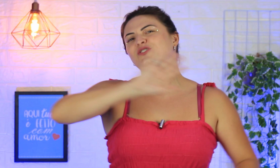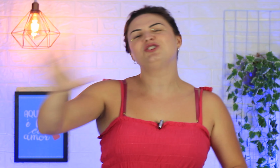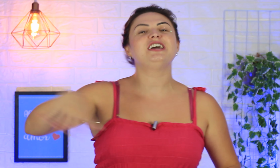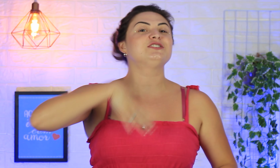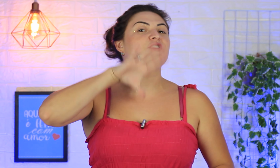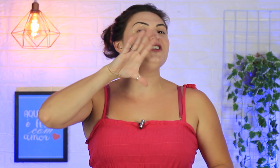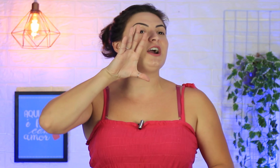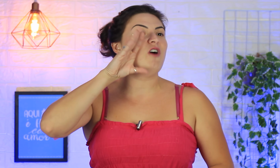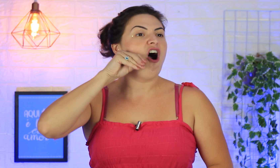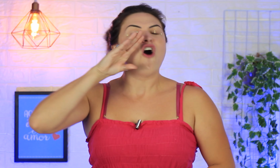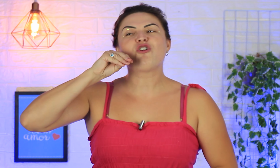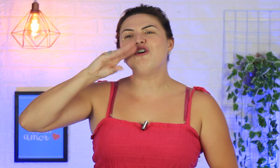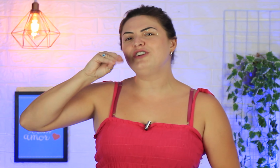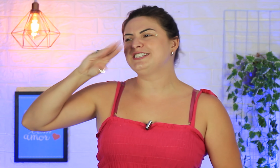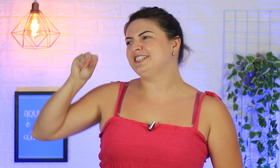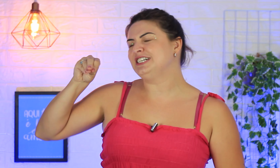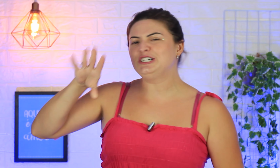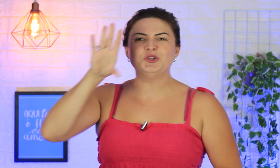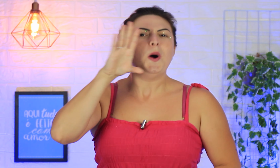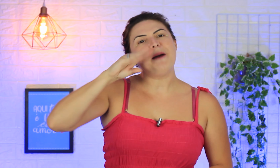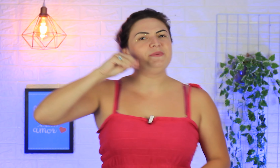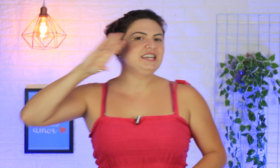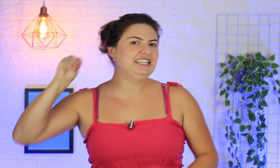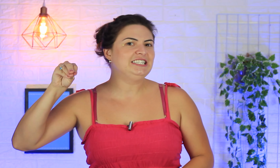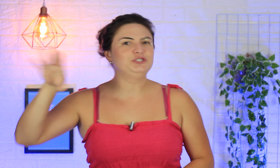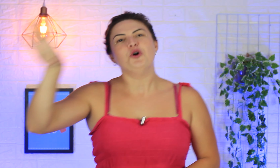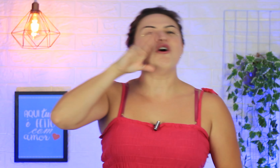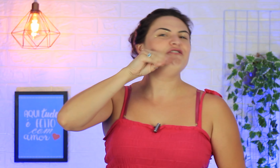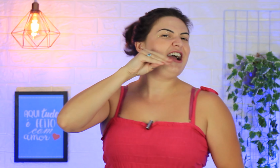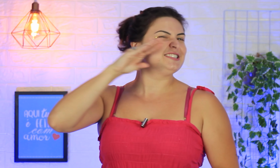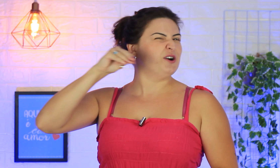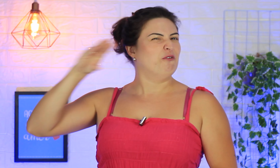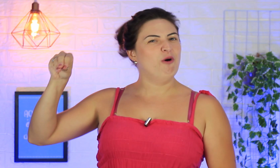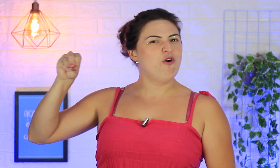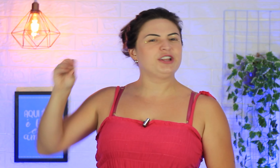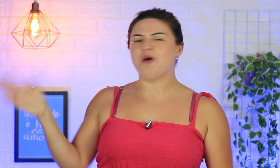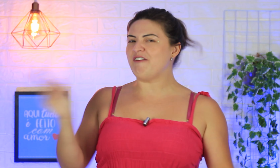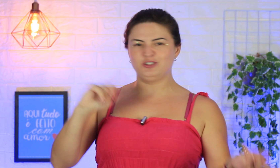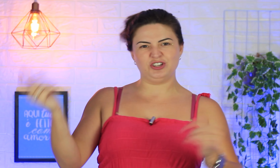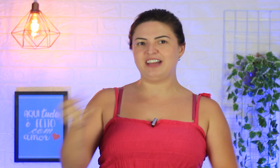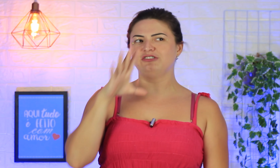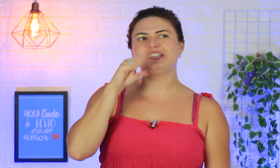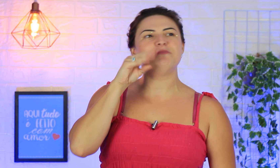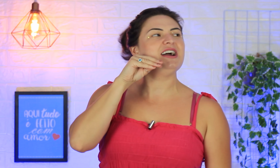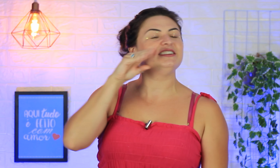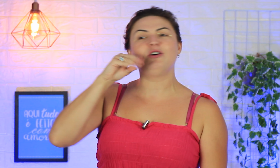os funcionários só ficam ó conversando papeando conversam muito ah funcionário não tr trabalha